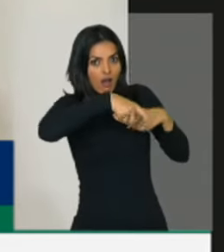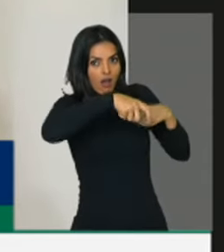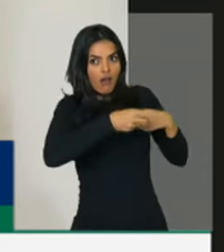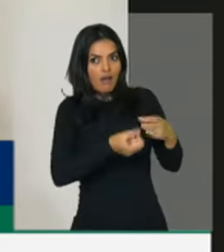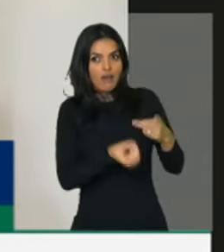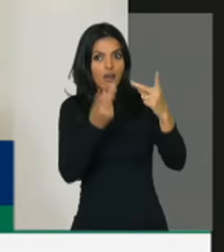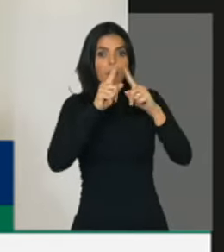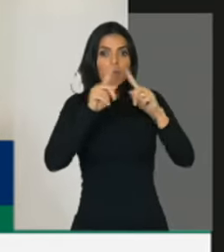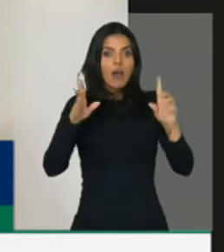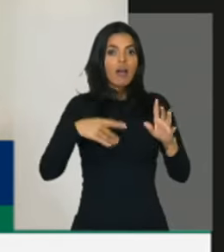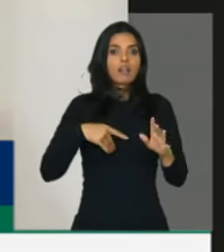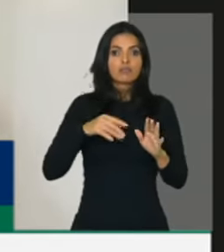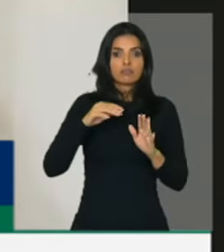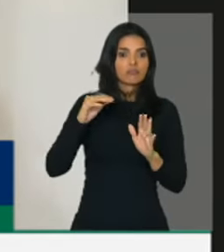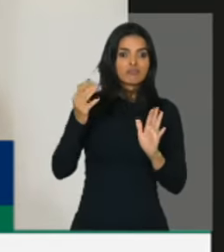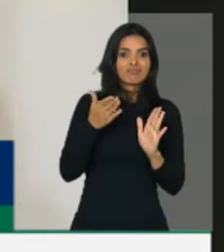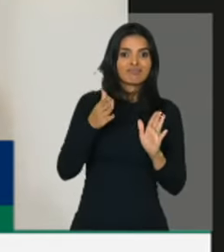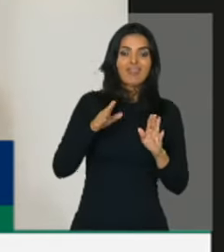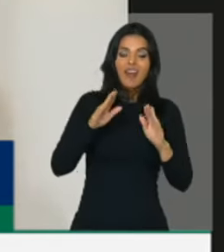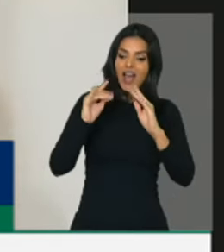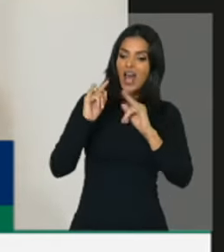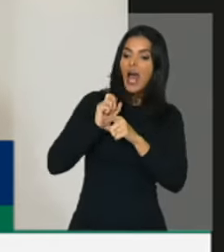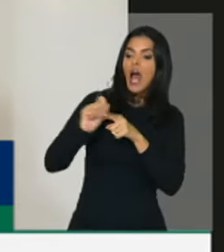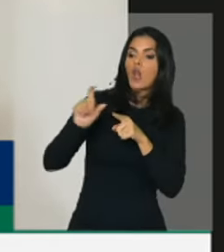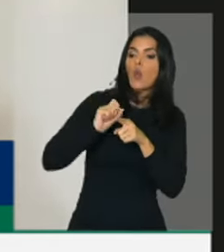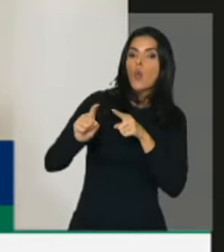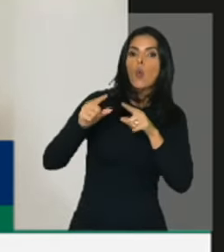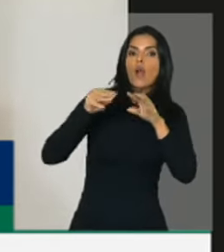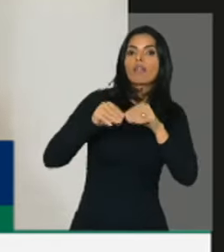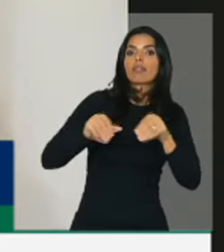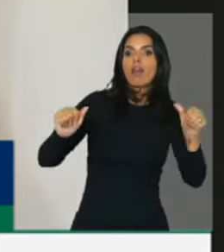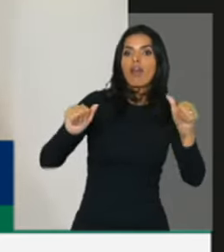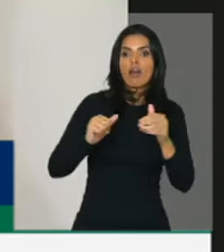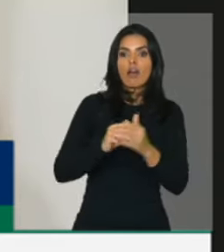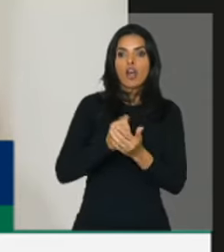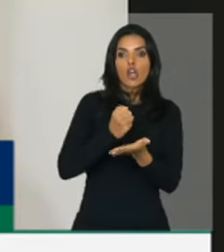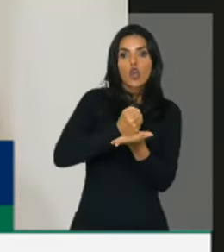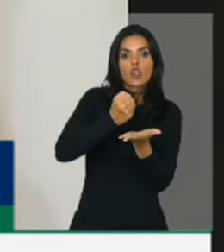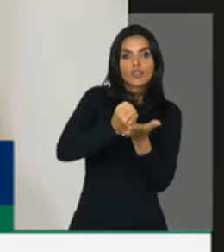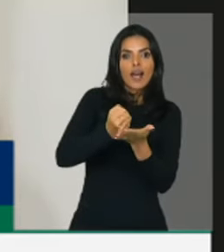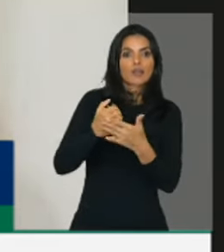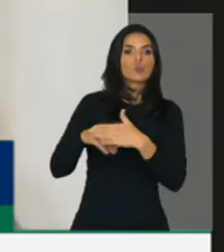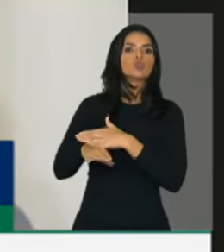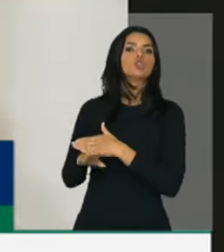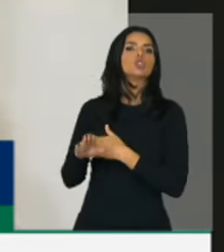FORMA IRREGULAR, PARA TER CONTRATO DE GAVETA, CENTENAS DE CASOS NÓS TEMOS DISSO, AONDE MUITAS VEZES O CACIQUE